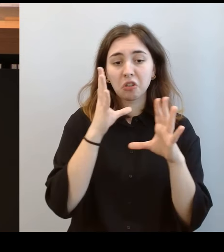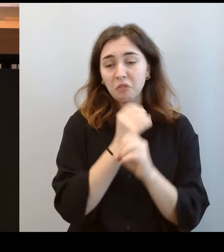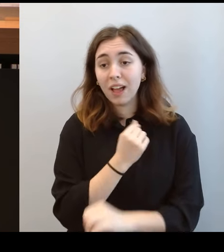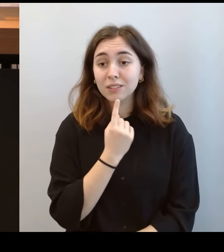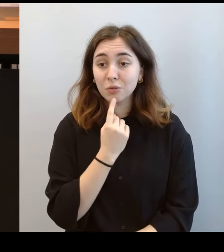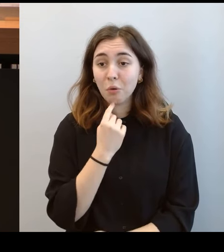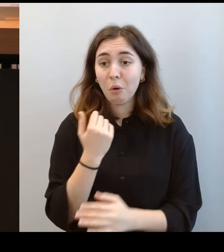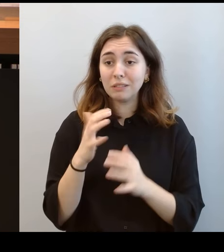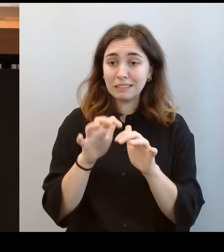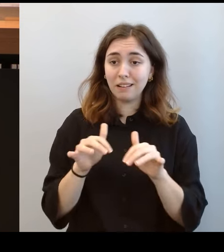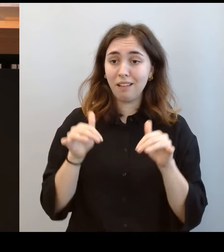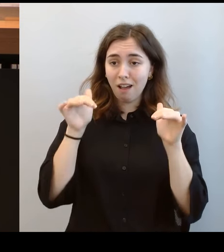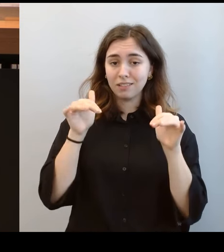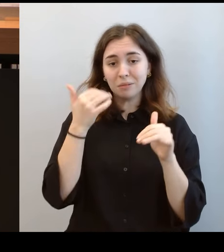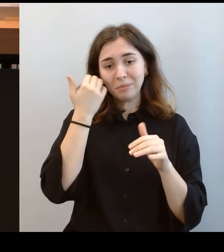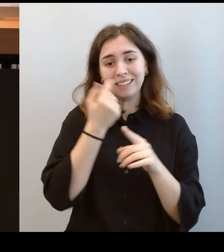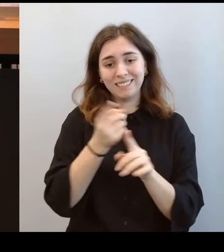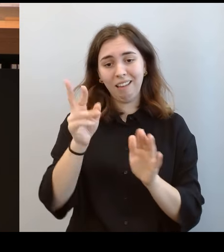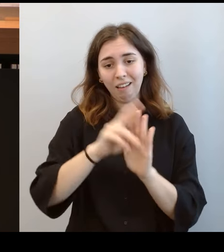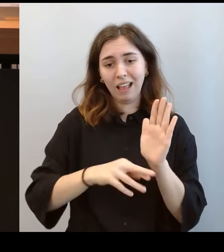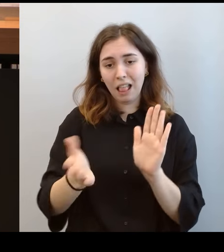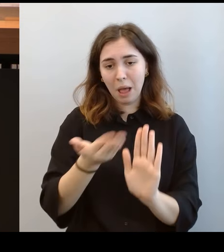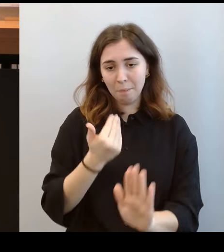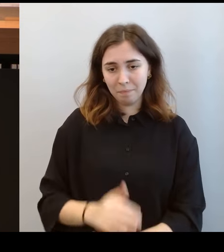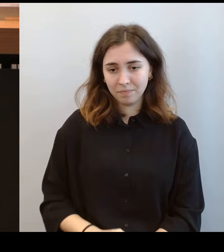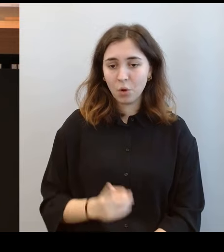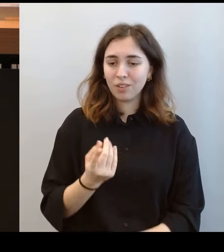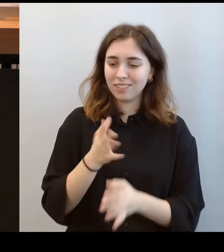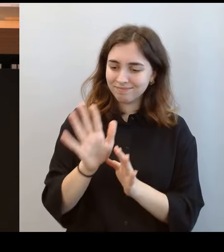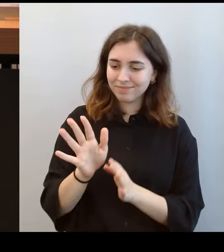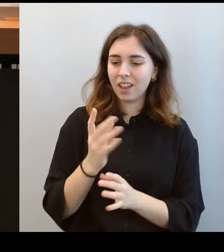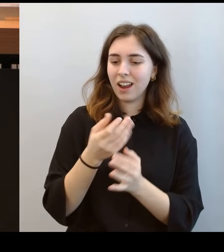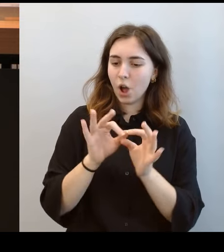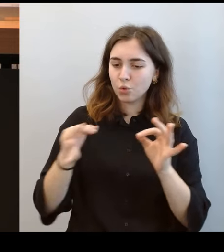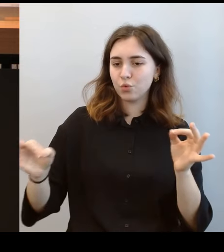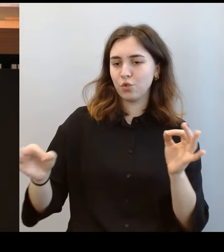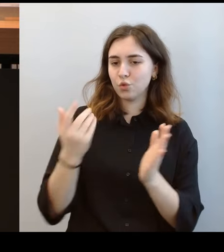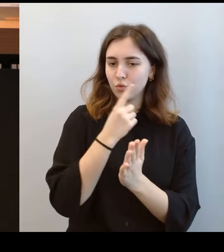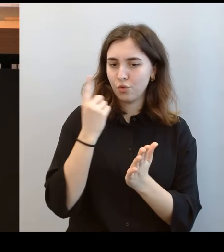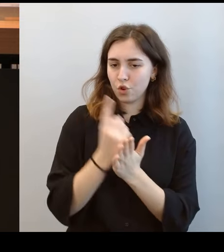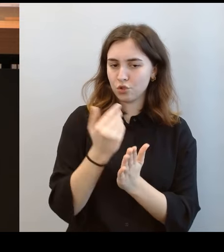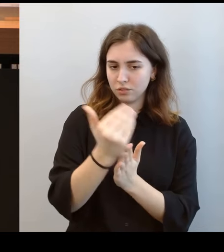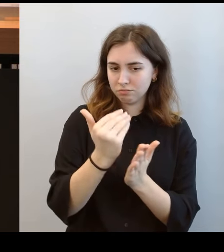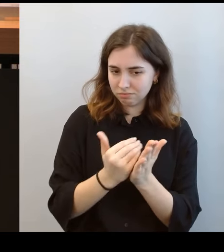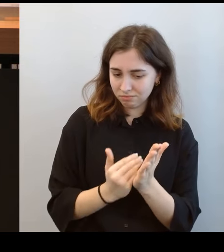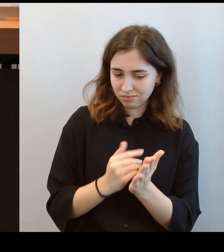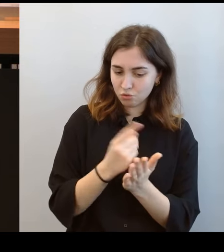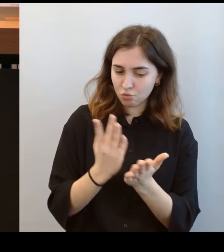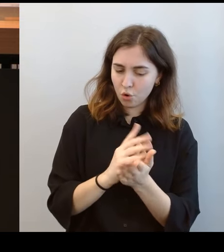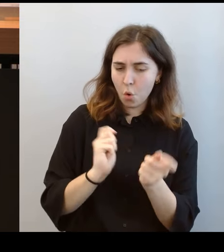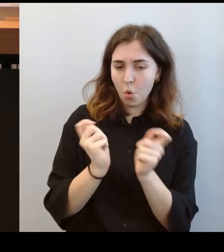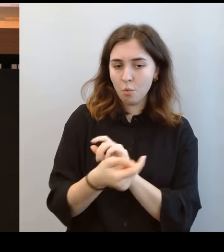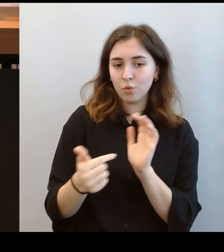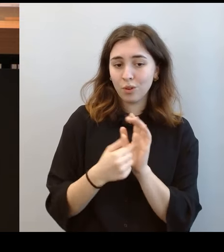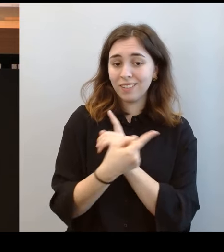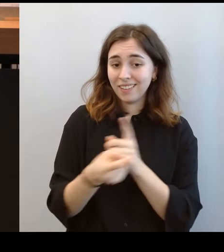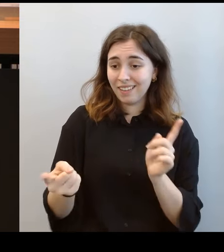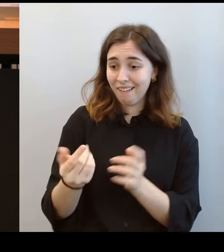und formulieren in den Ausführungs- vorschriften, dass alle Menschen die Einkommenskriterium erfüllen, auch WBS bekommen, damit wir